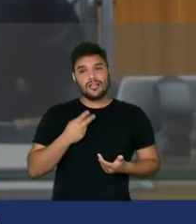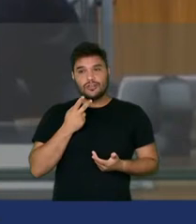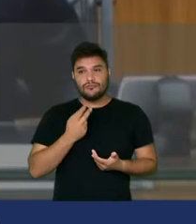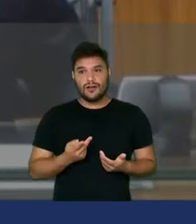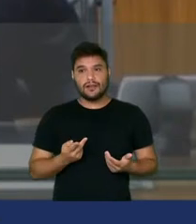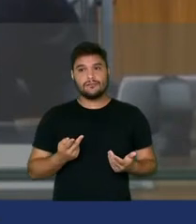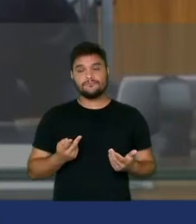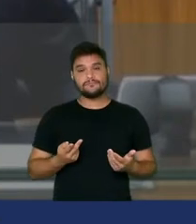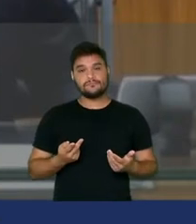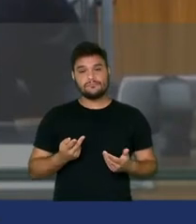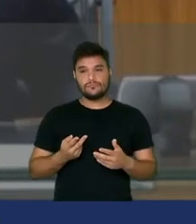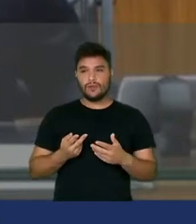URGENTE. A GENTE COSTUMA OLHAR PARA O MOVIMENTO CULTURAL, AS